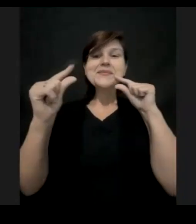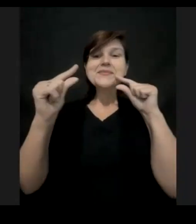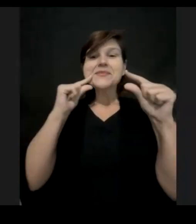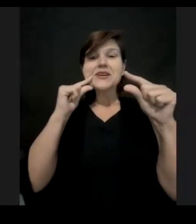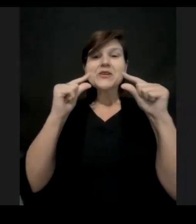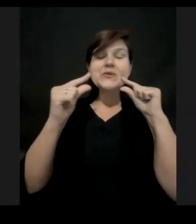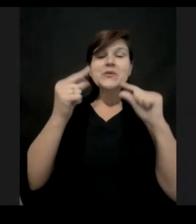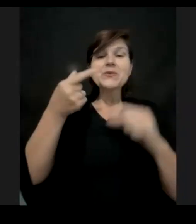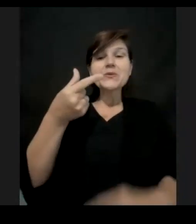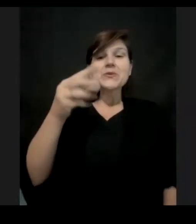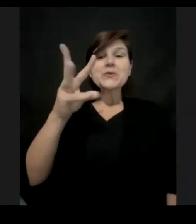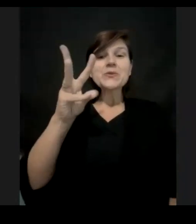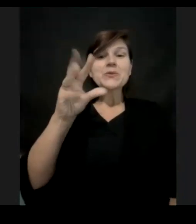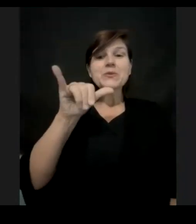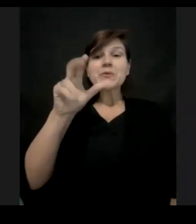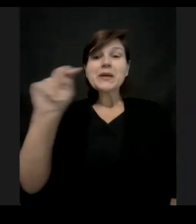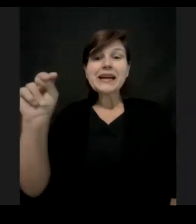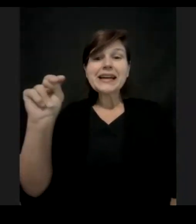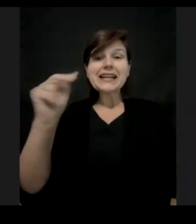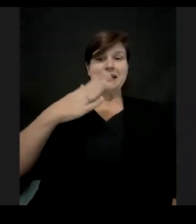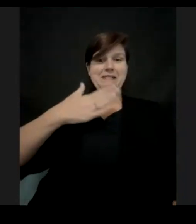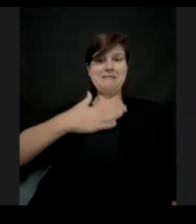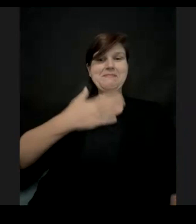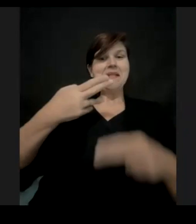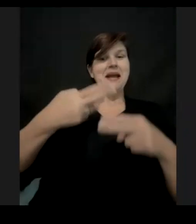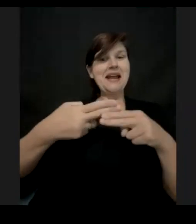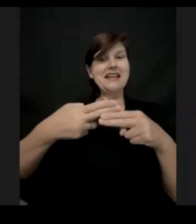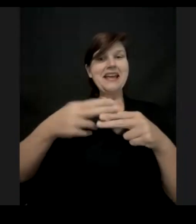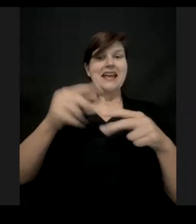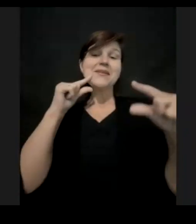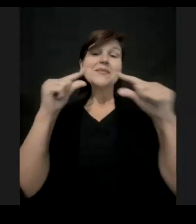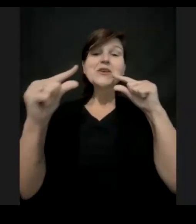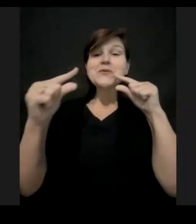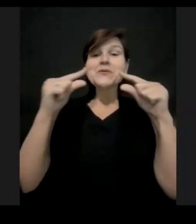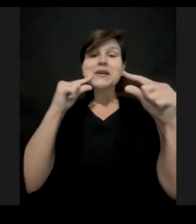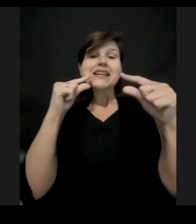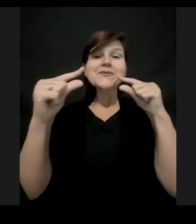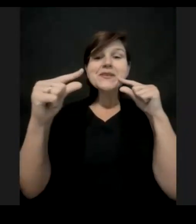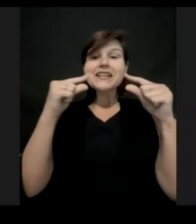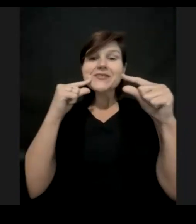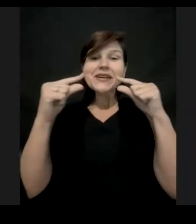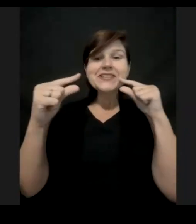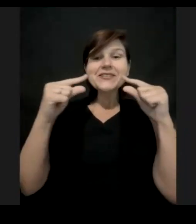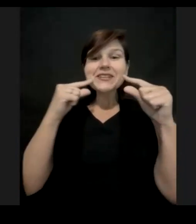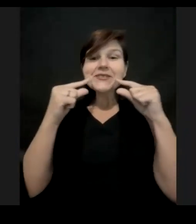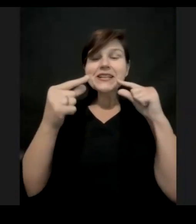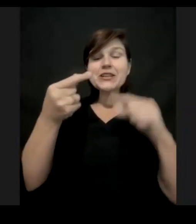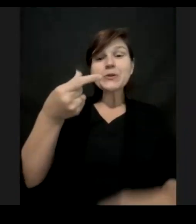My name is Gwyn Gwyn, Gwyn Gwyn, Gwynnie, Gwyn Gwyn. Gwyn Gwyn, Gwyn Gwyn, Gwynnie, Gwyn Gwyn.